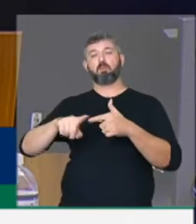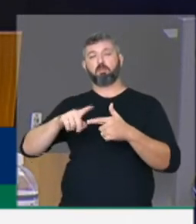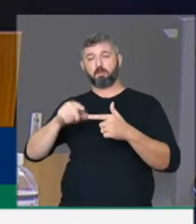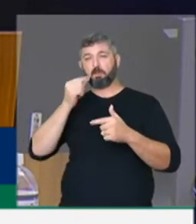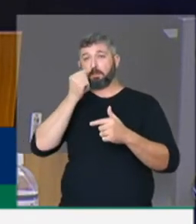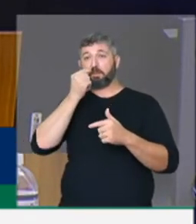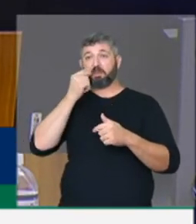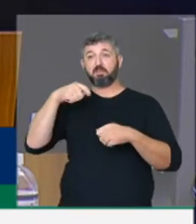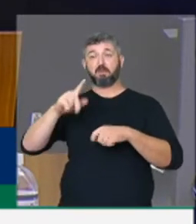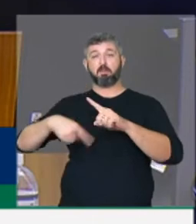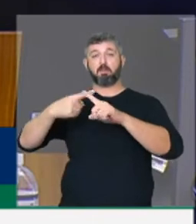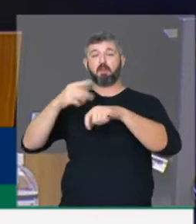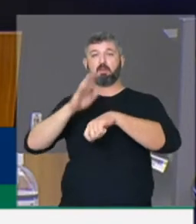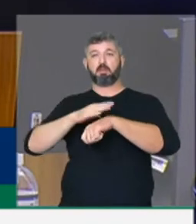PRORROGAÇÃO DO PRAZO DE FUNCIONAMENTO DESTA CPI POR 60